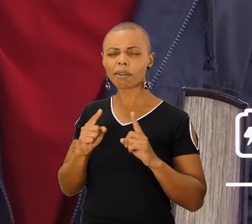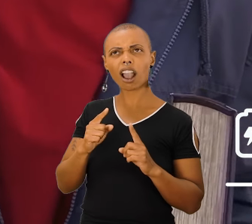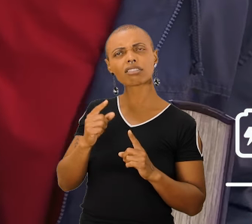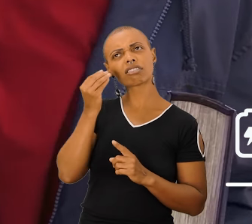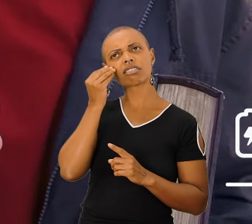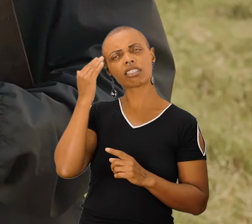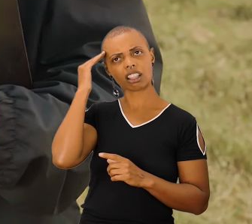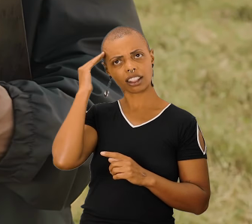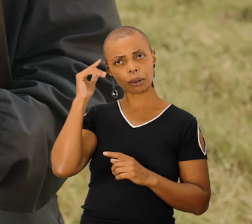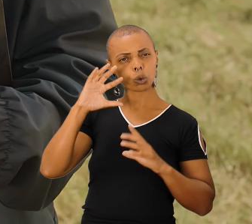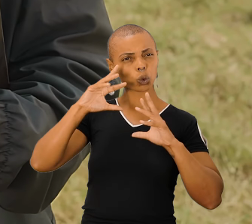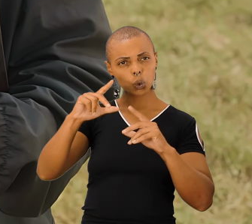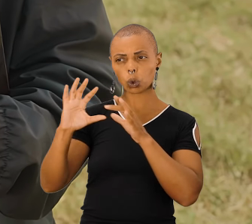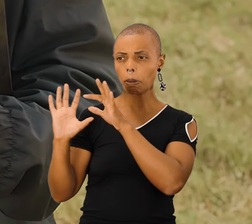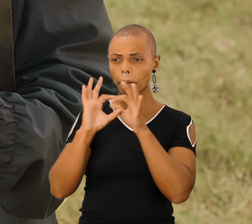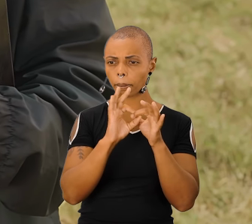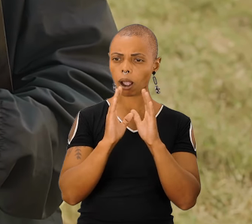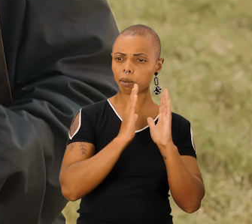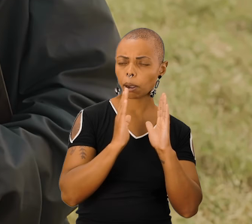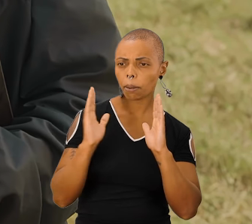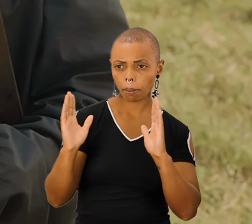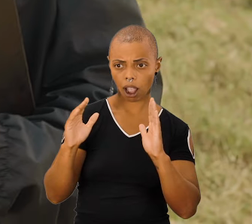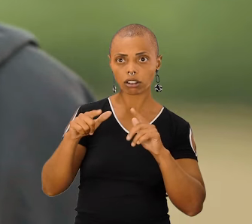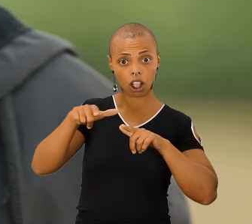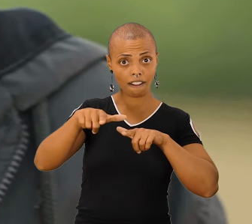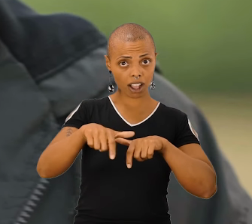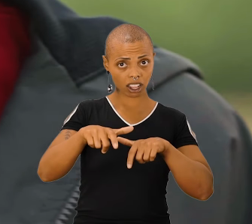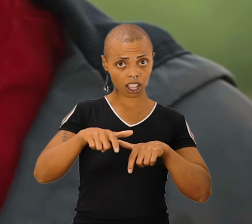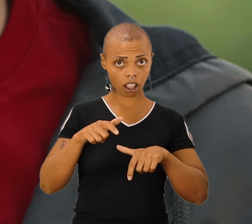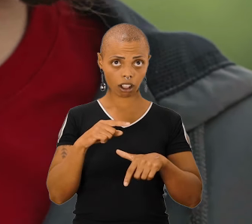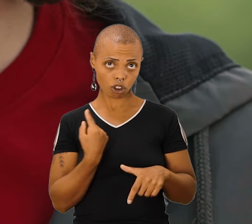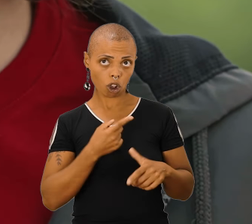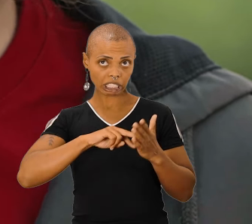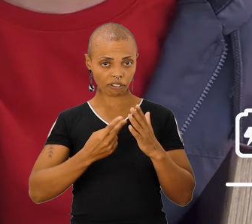Nessa cadeia toda, como a fazenda é nossa, nós estamos dentro da porteira, é isso? [Dininha] É isso mesmo!